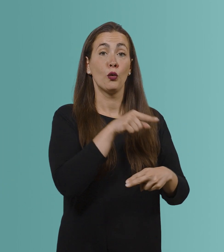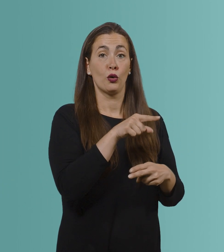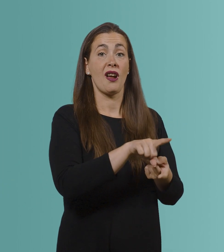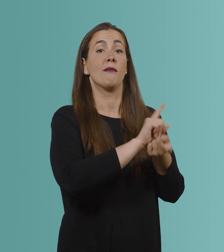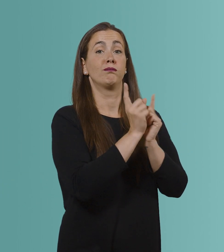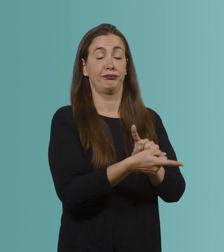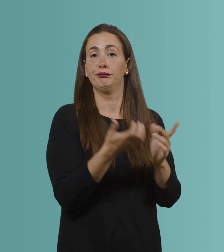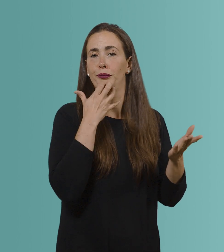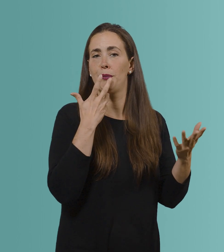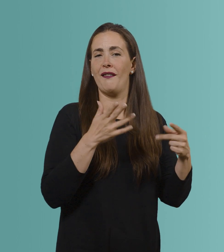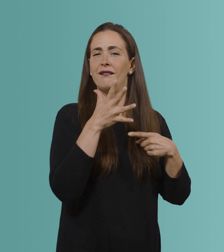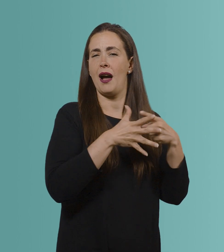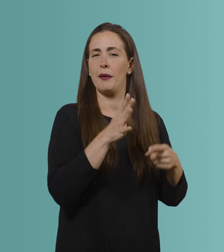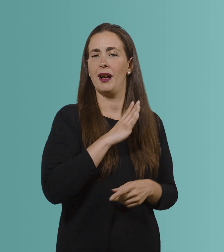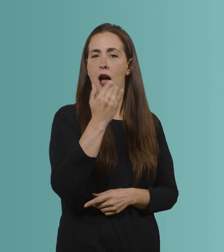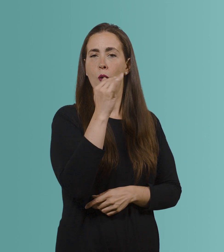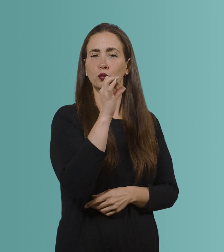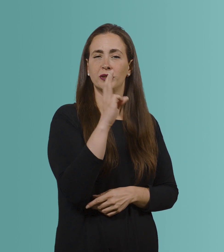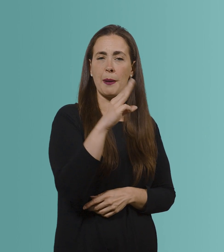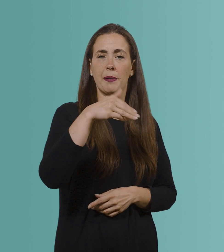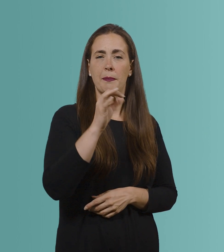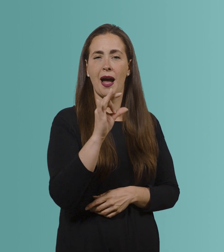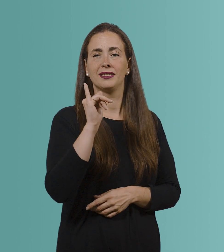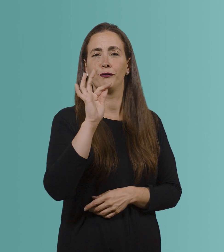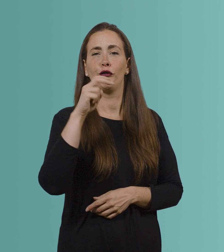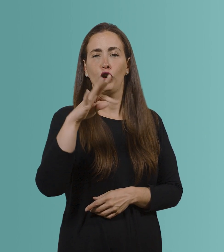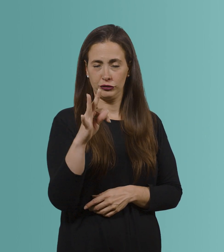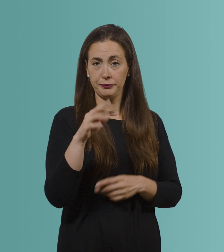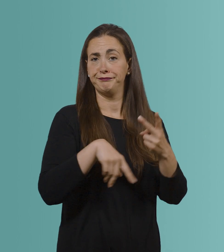les metal·lúrgiques Fàbrica de Josep Mas i Font,